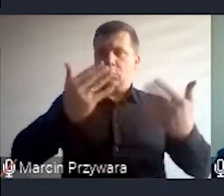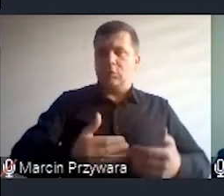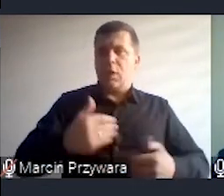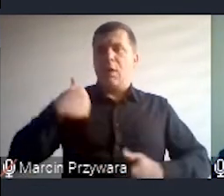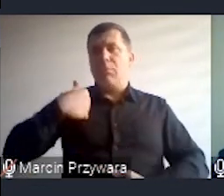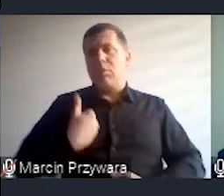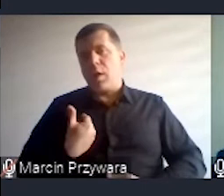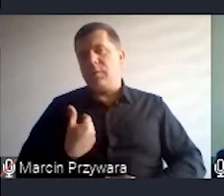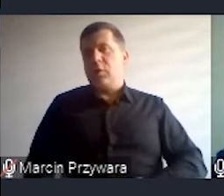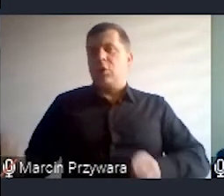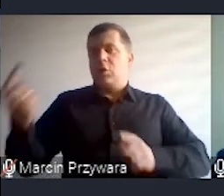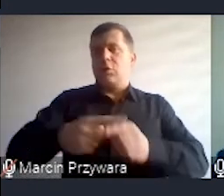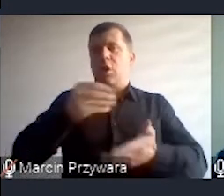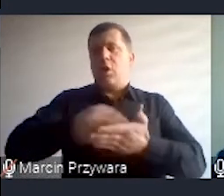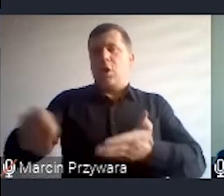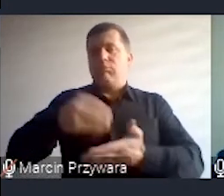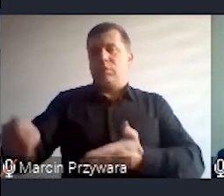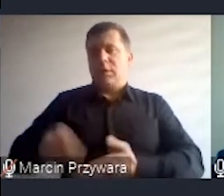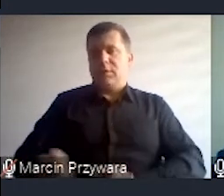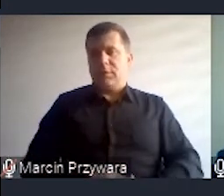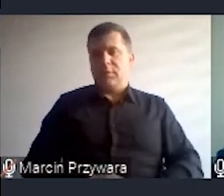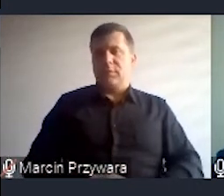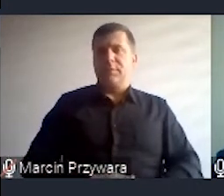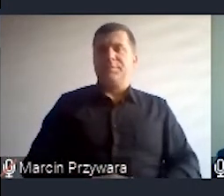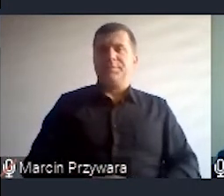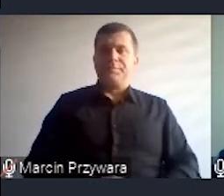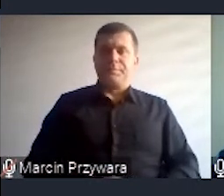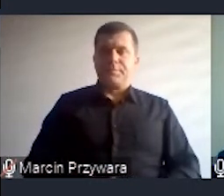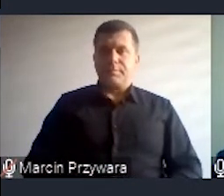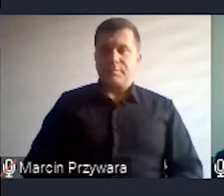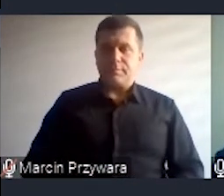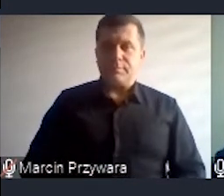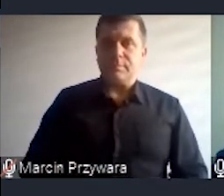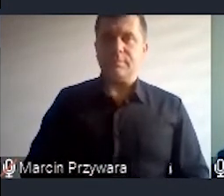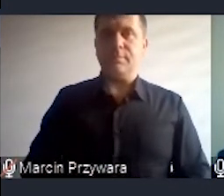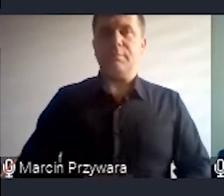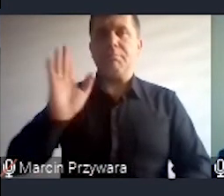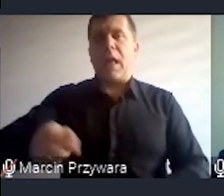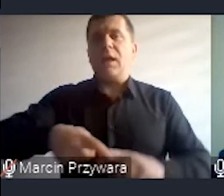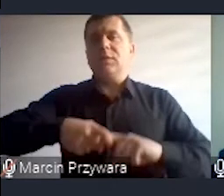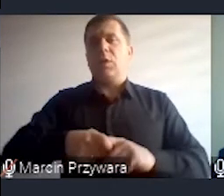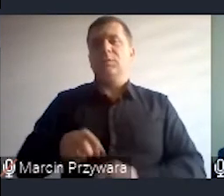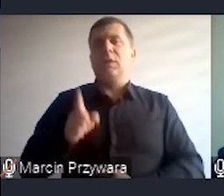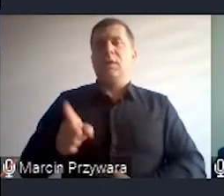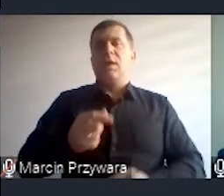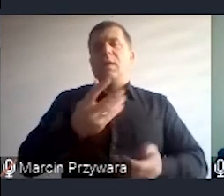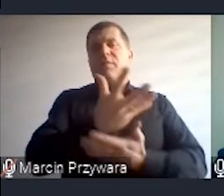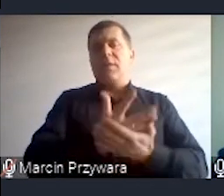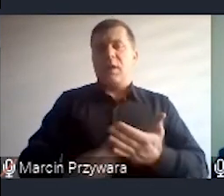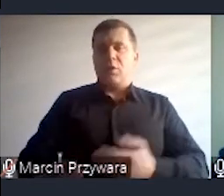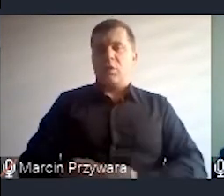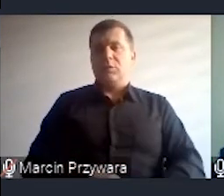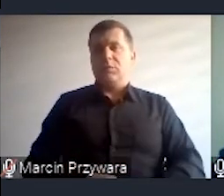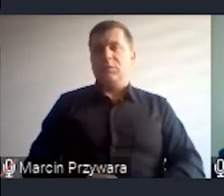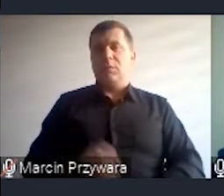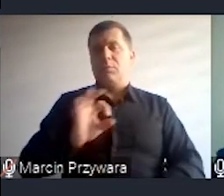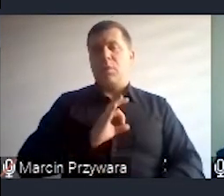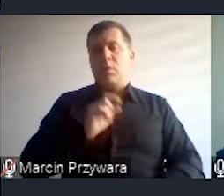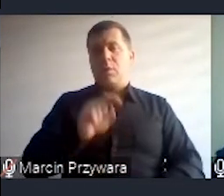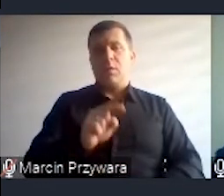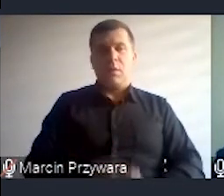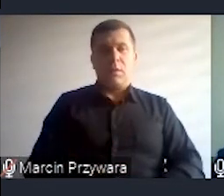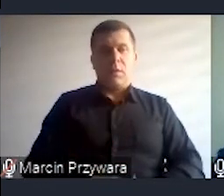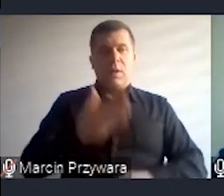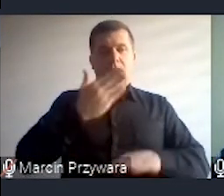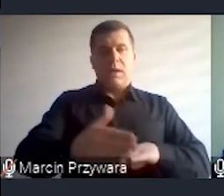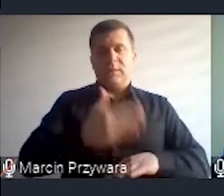żadnych dodatkowych elementów związanych z wynagrodzeniem tego mojego leasingodawcy.